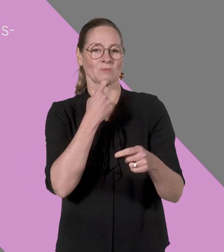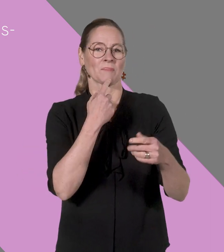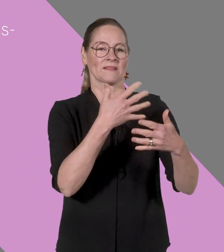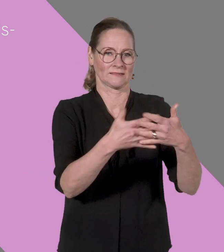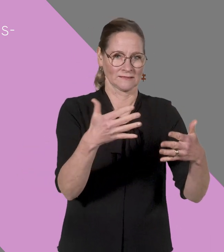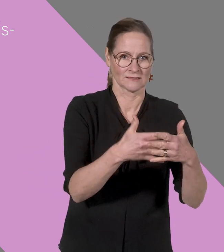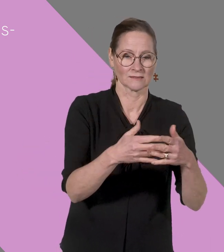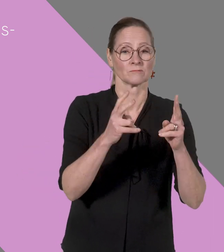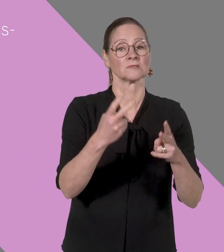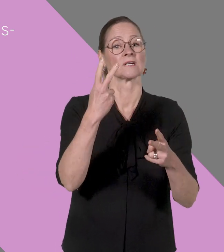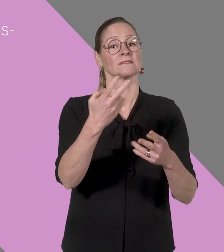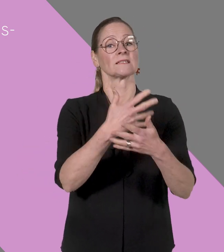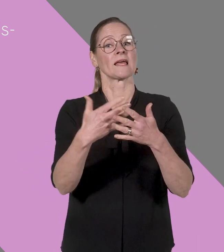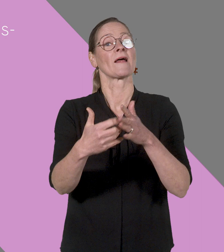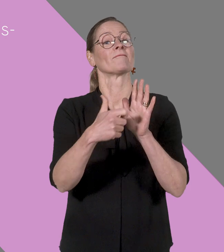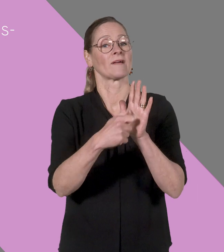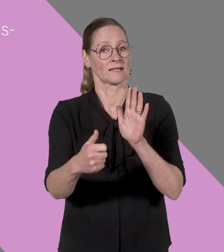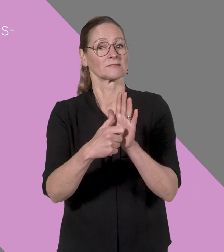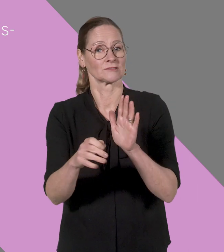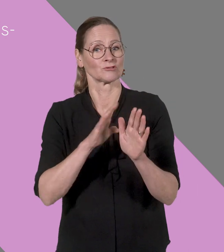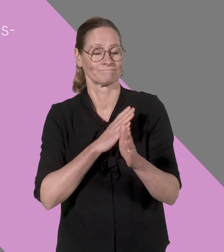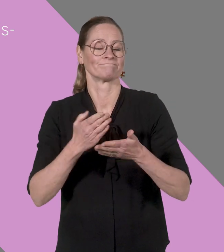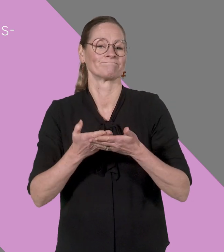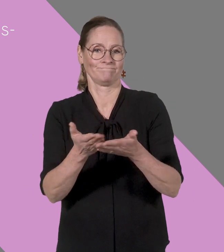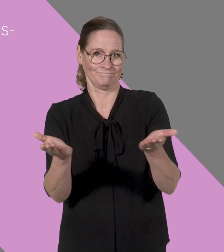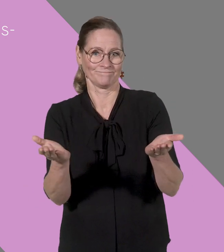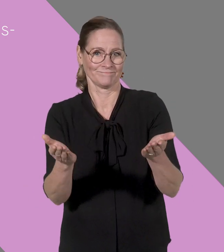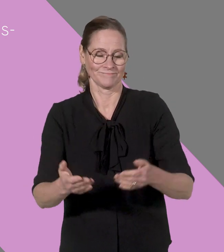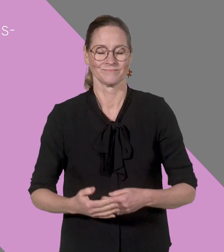sekä suomenkielisenä että kaksikielisenä versiona.